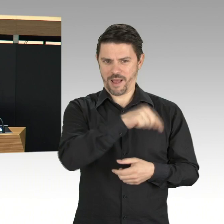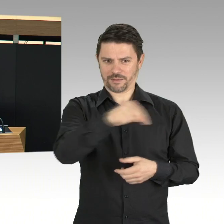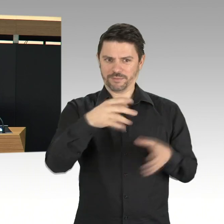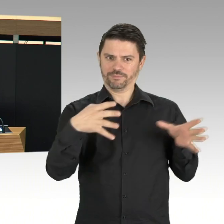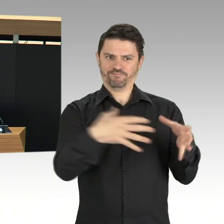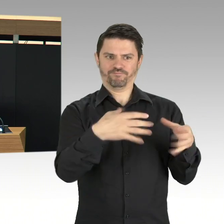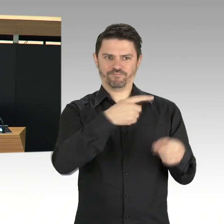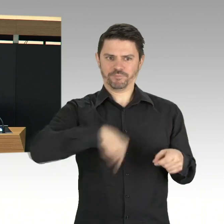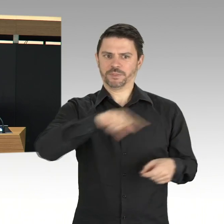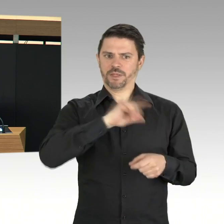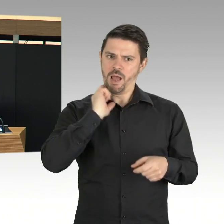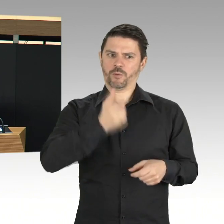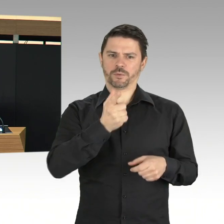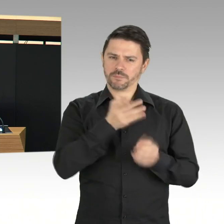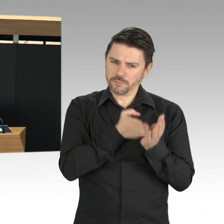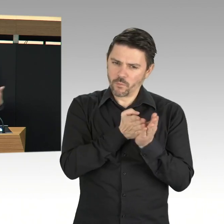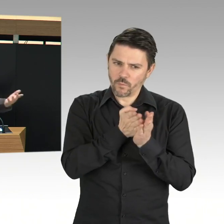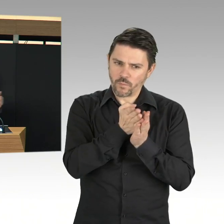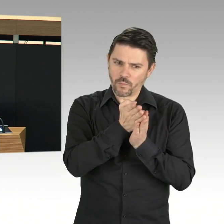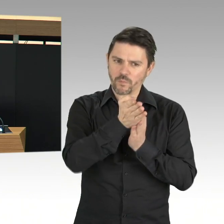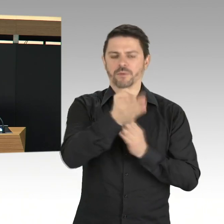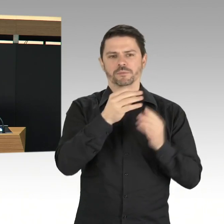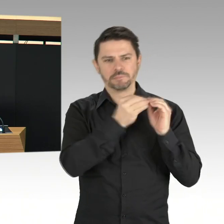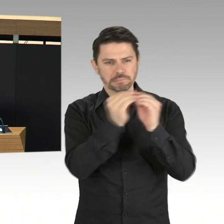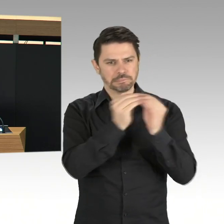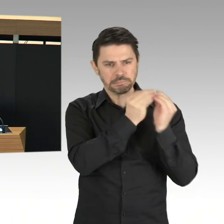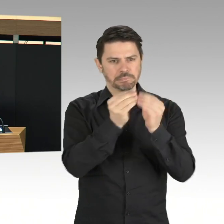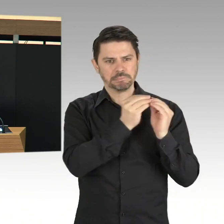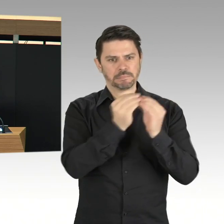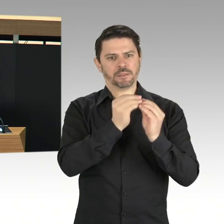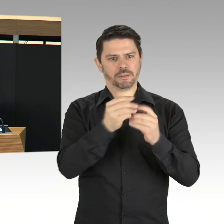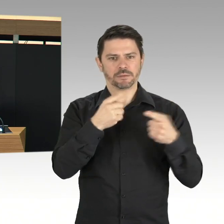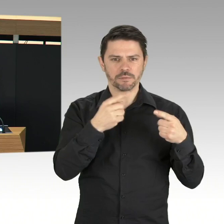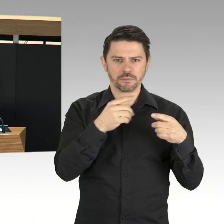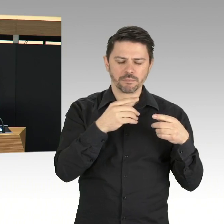für das unermüdliche Engagement. Und wie gesagt, auch für das geringe Schlafbedürfnis.